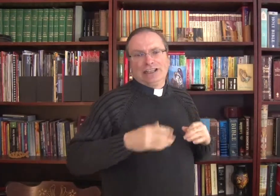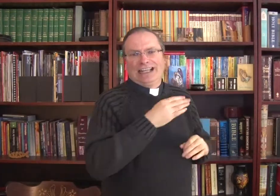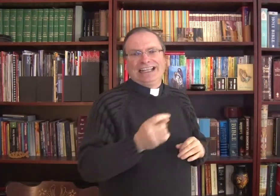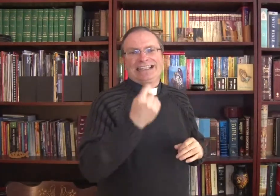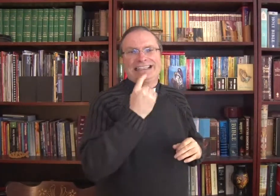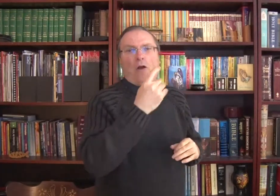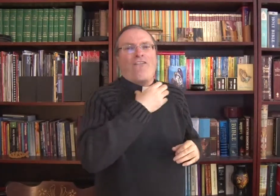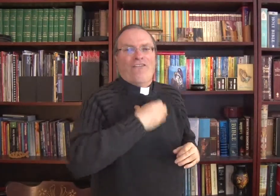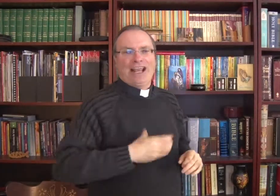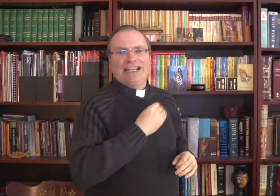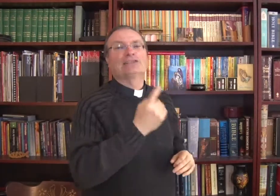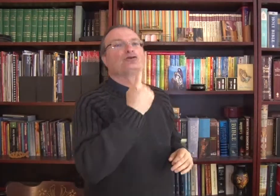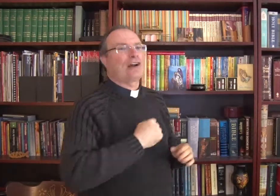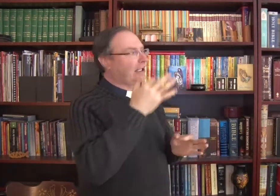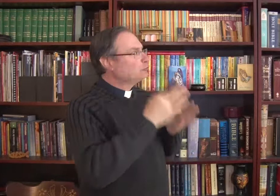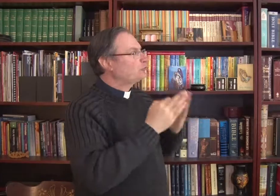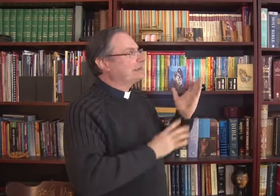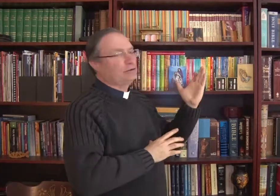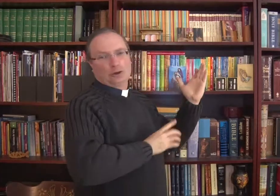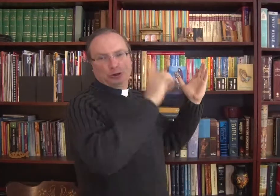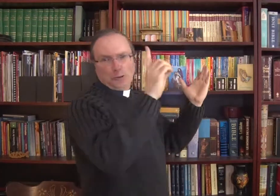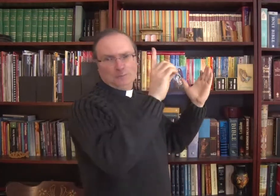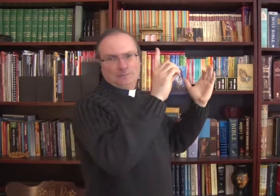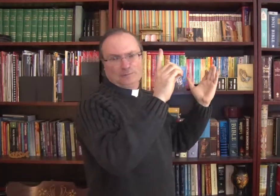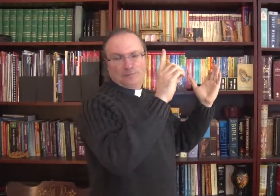et qui ont faim et soif de la justice de Dieu.